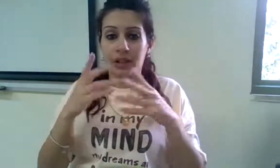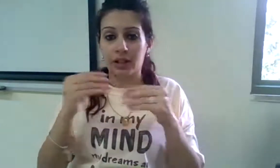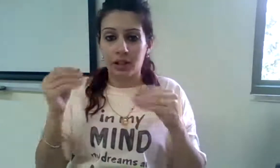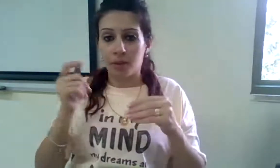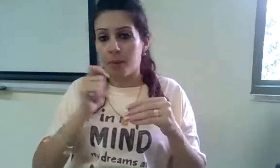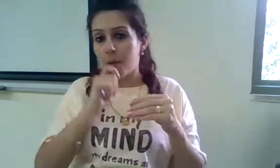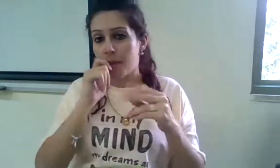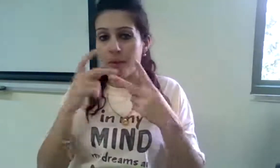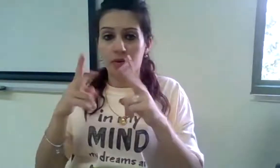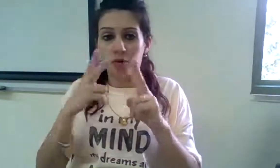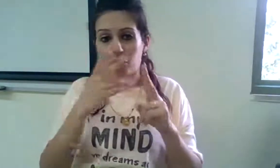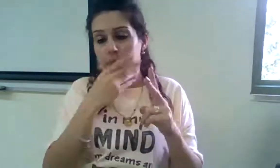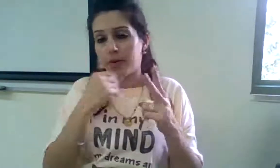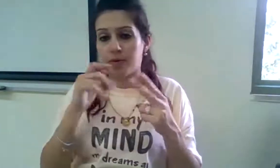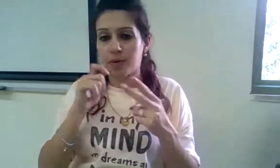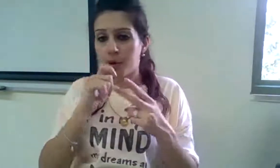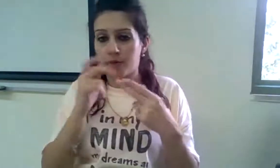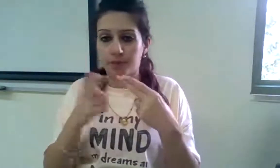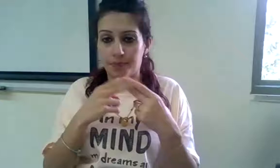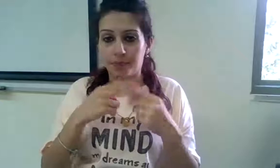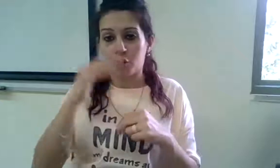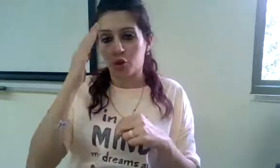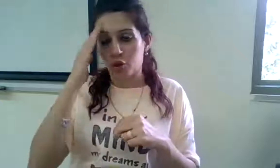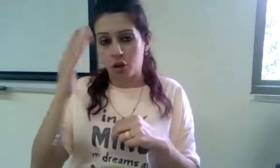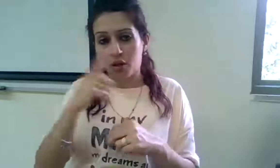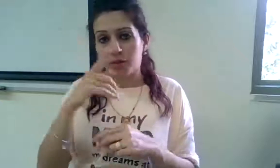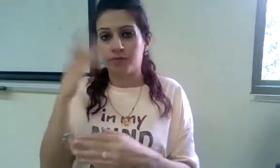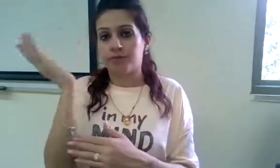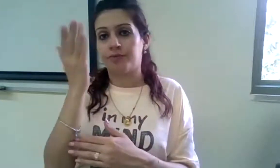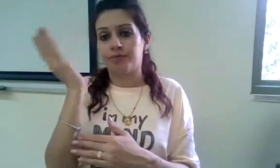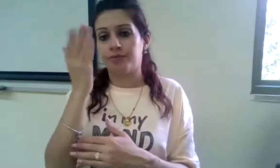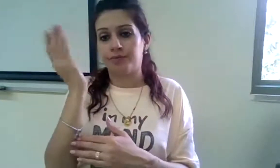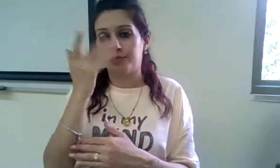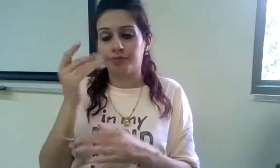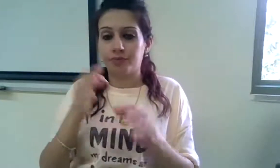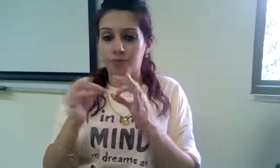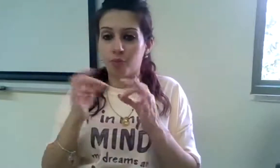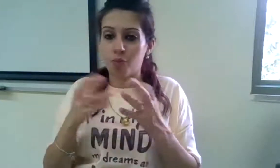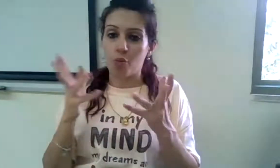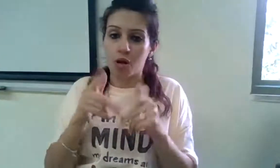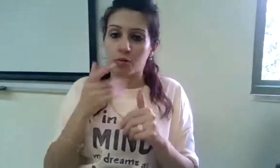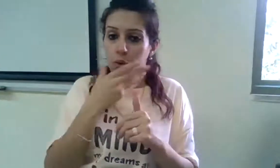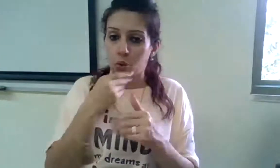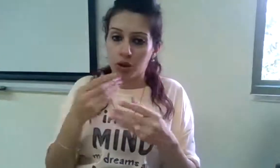التي وصلتهم وقد كان واضحا فيما بعد